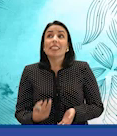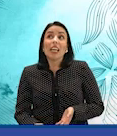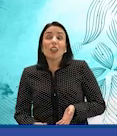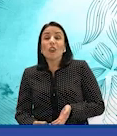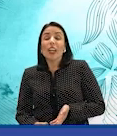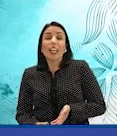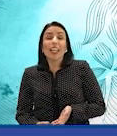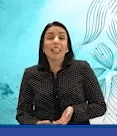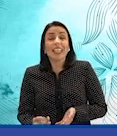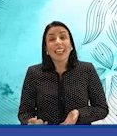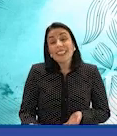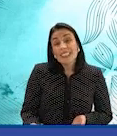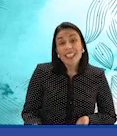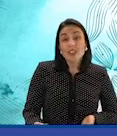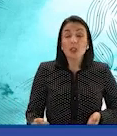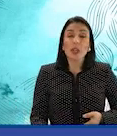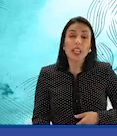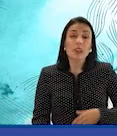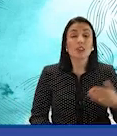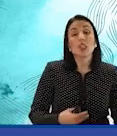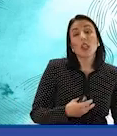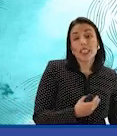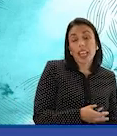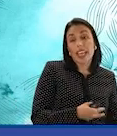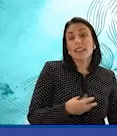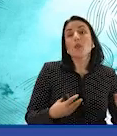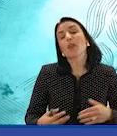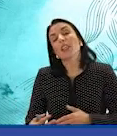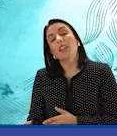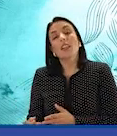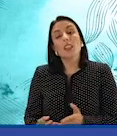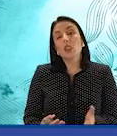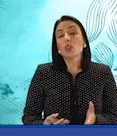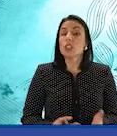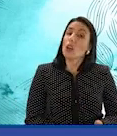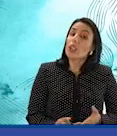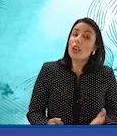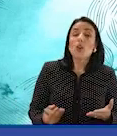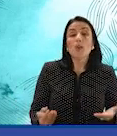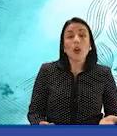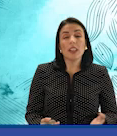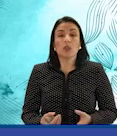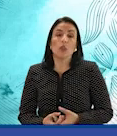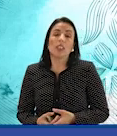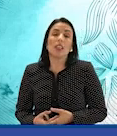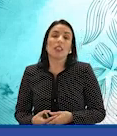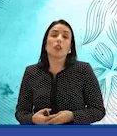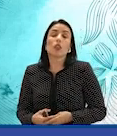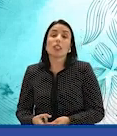ya no el 15 de febrero, sino el 30, porque no Contraloría no puede autorizar esas cosas.